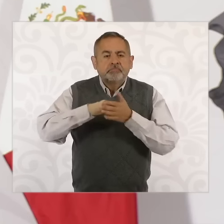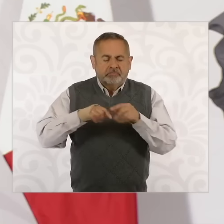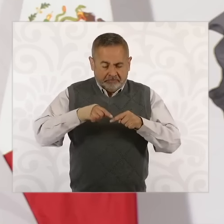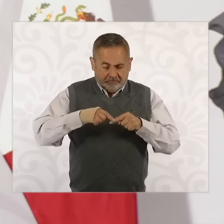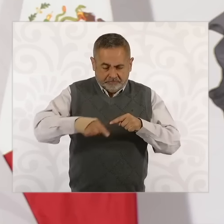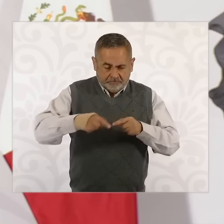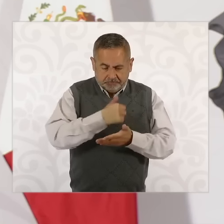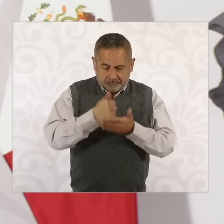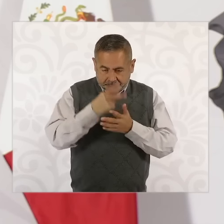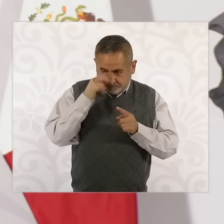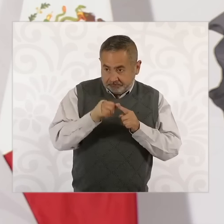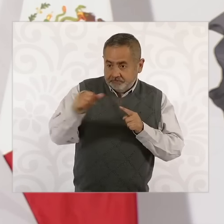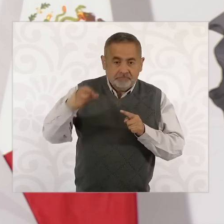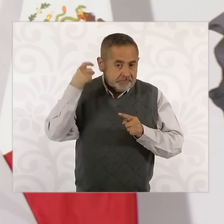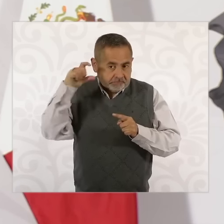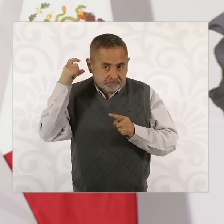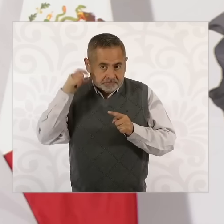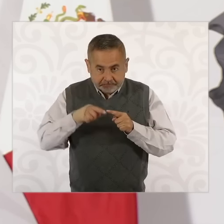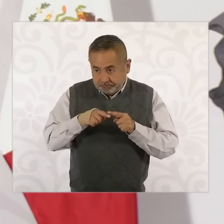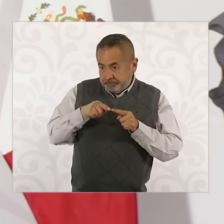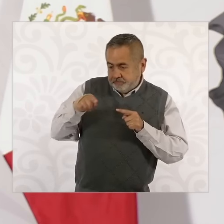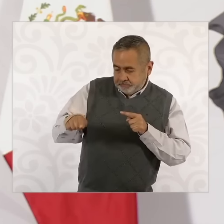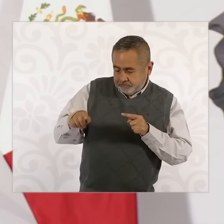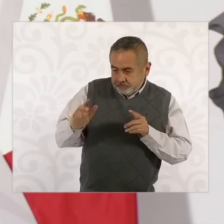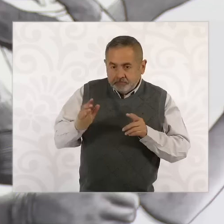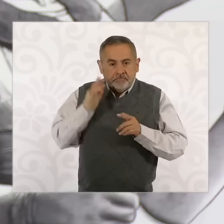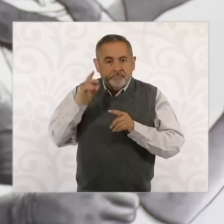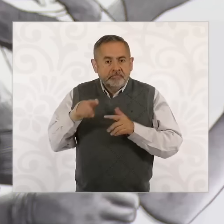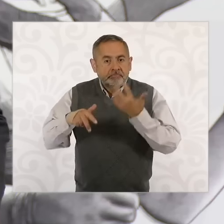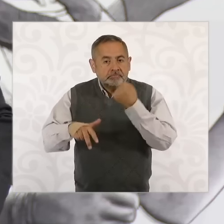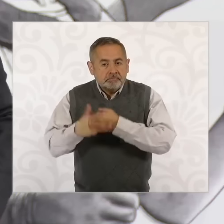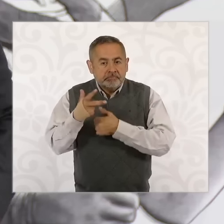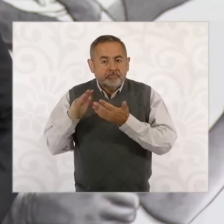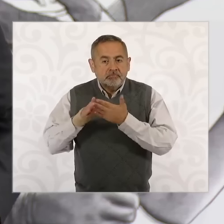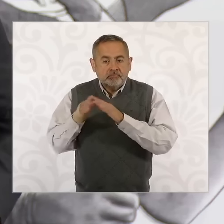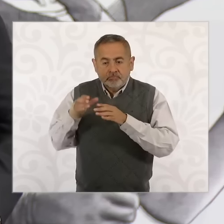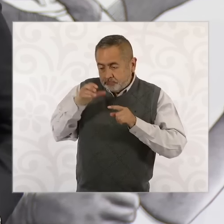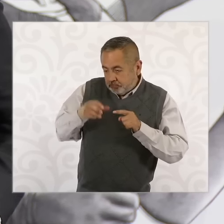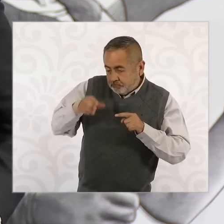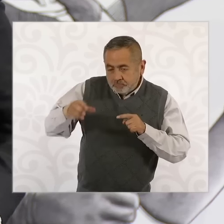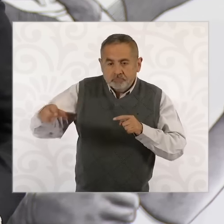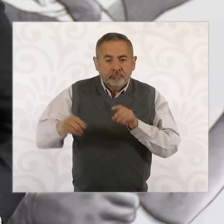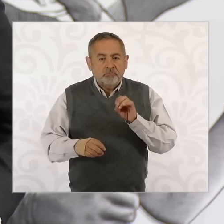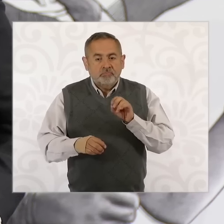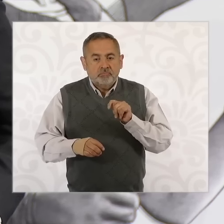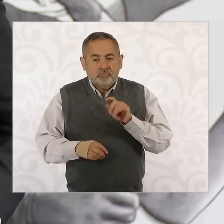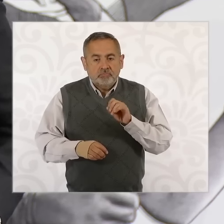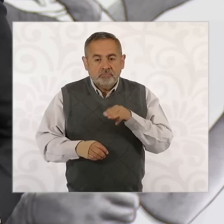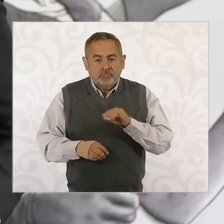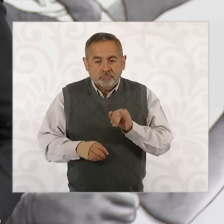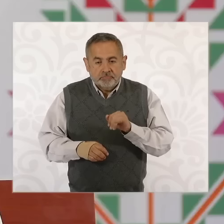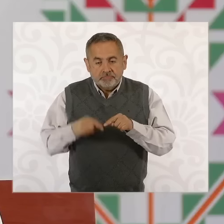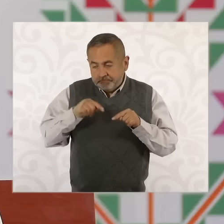de Ciudad de México a Querétaro, eh surgieron 13 comunidades otomíes en ocho ejidos y han sido eh